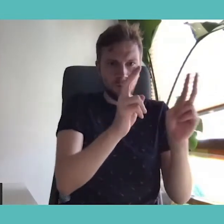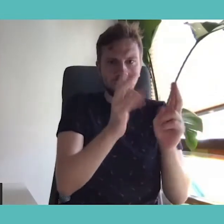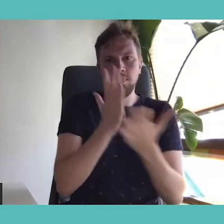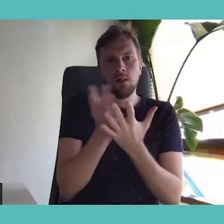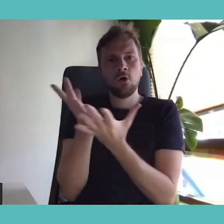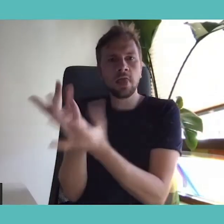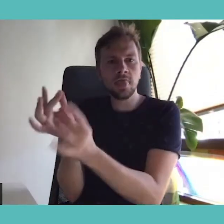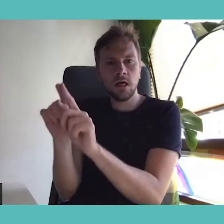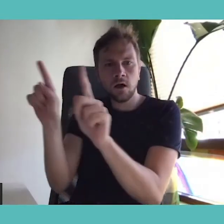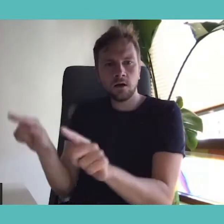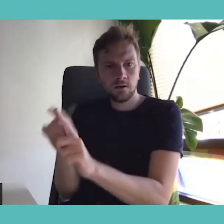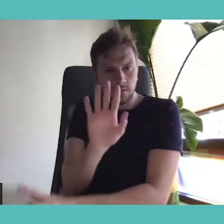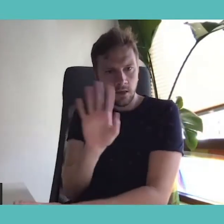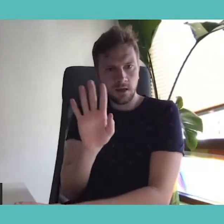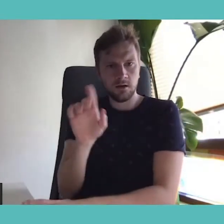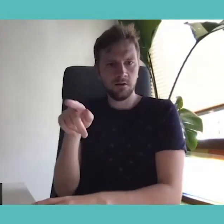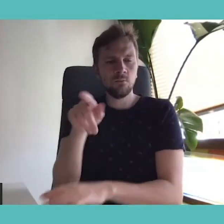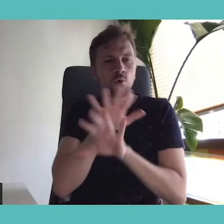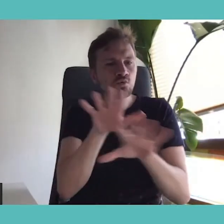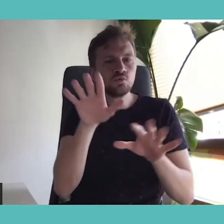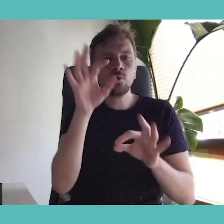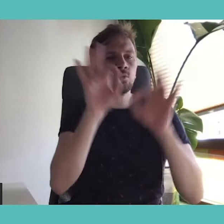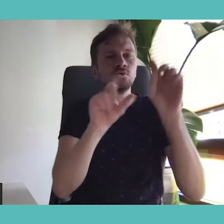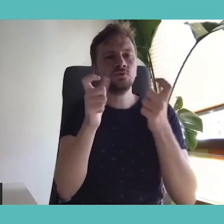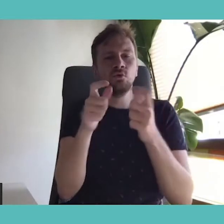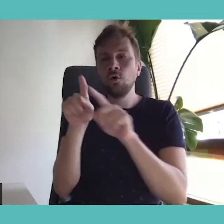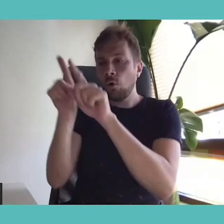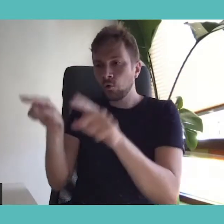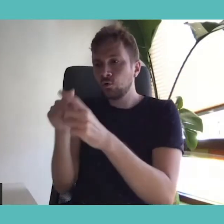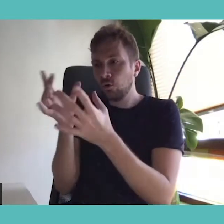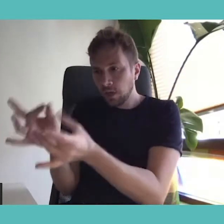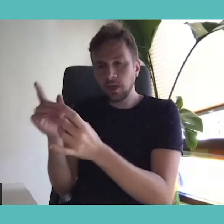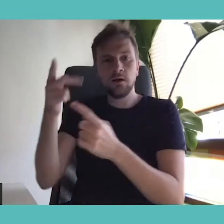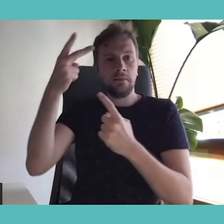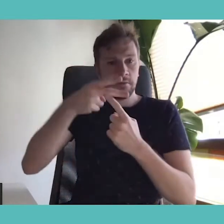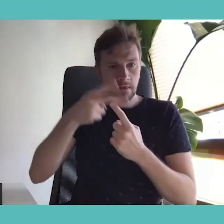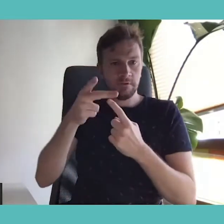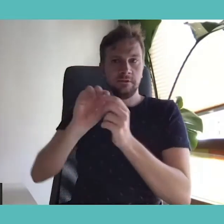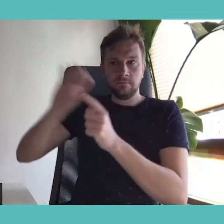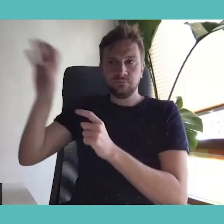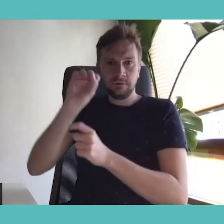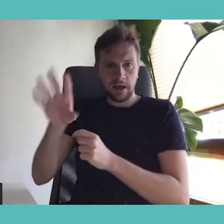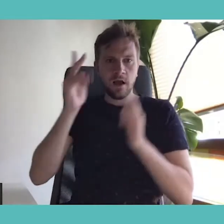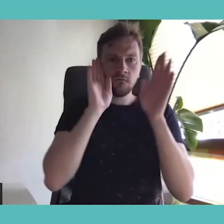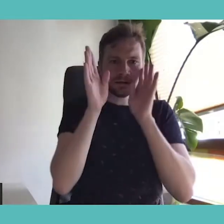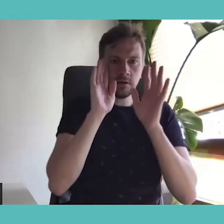Zdarzały się sytuacje, gdy np. podczas wszystkich transmisji tłumacz był widoczny w małym okienku w telewizji,